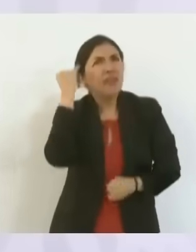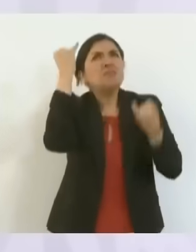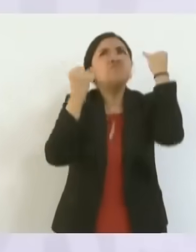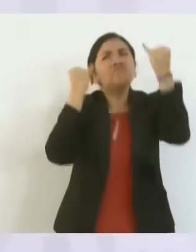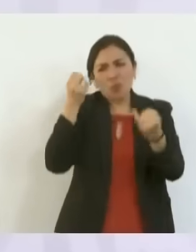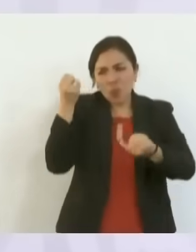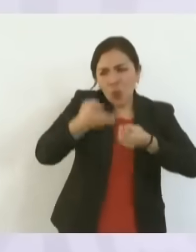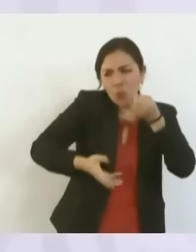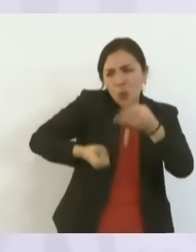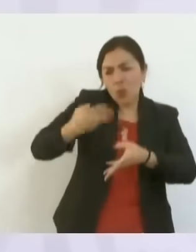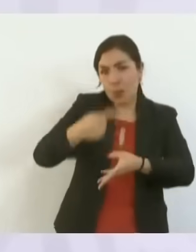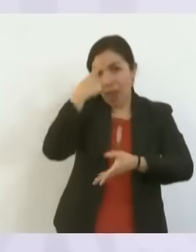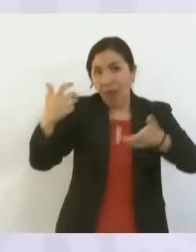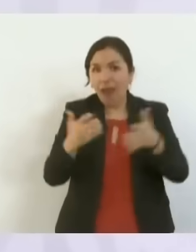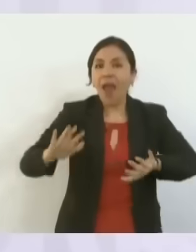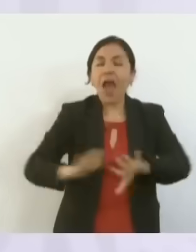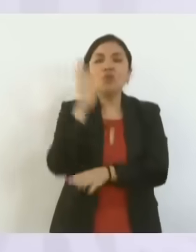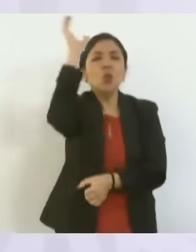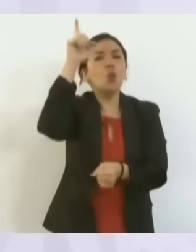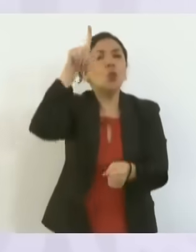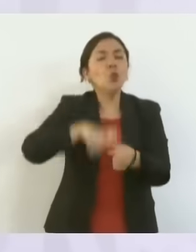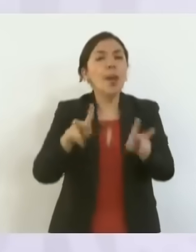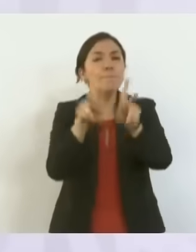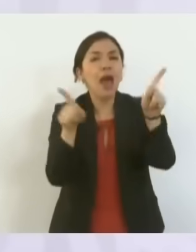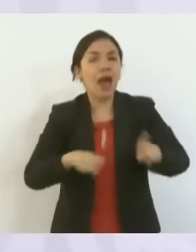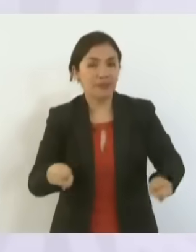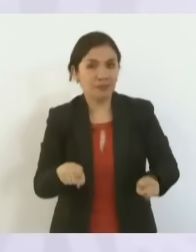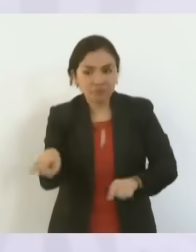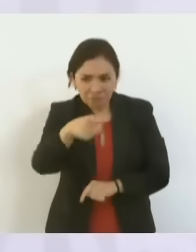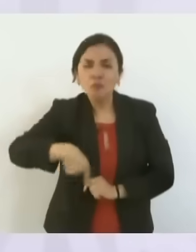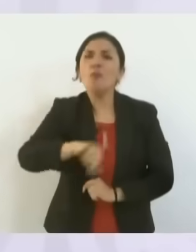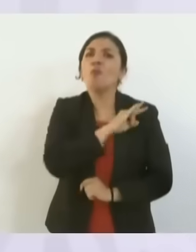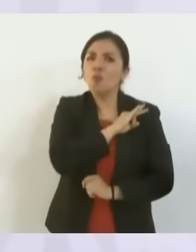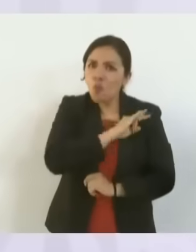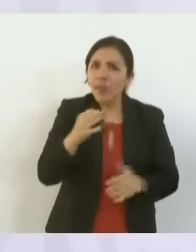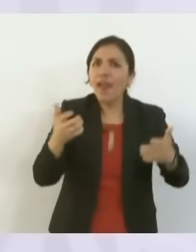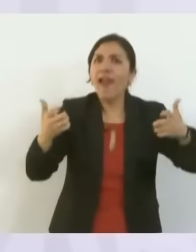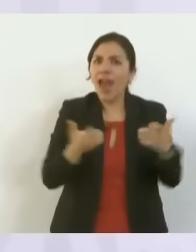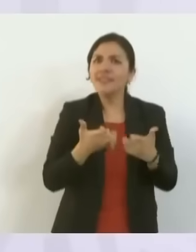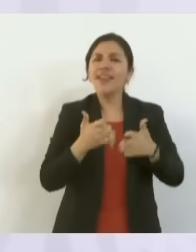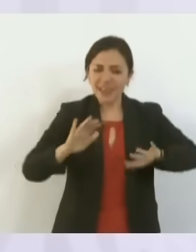la construcción de una cultura de paz y en su capacidad para subvertir el lenguaje de